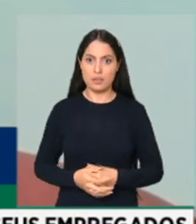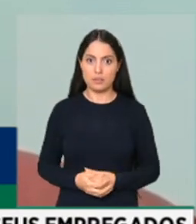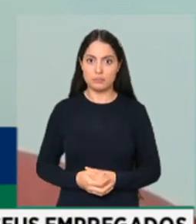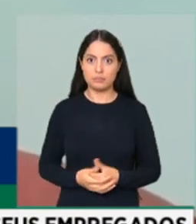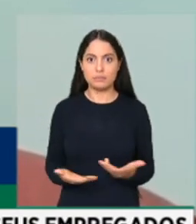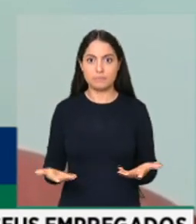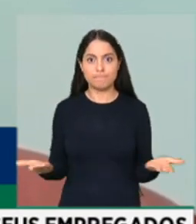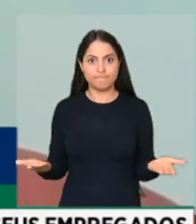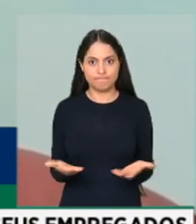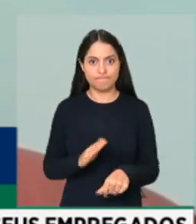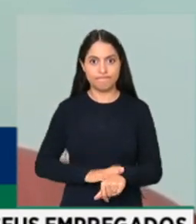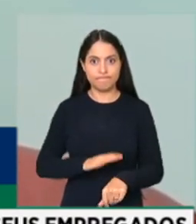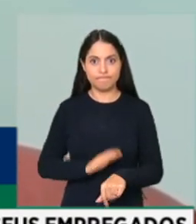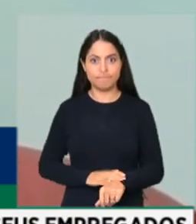DEFENDER O PETRÓLEO NACIONAL,